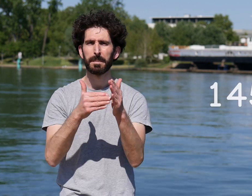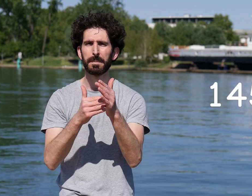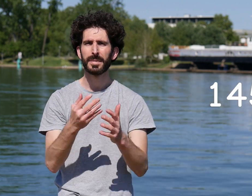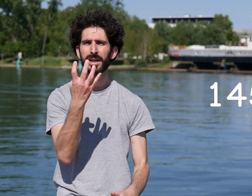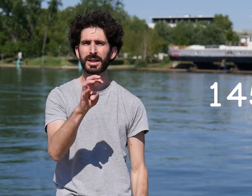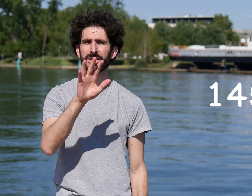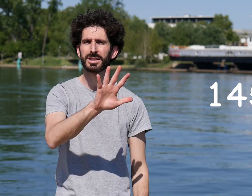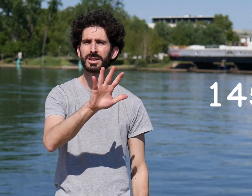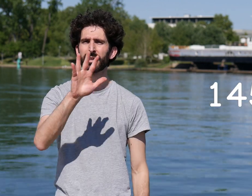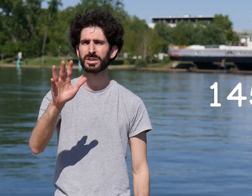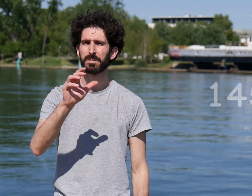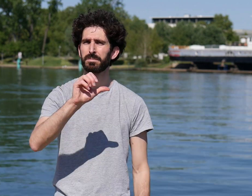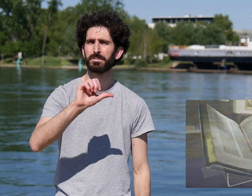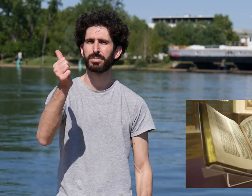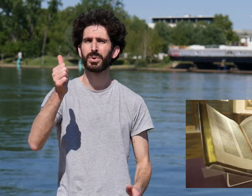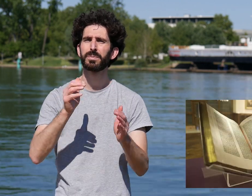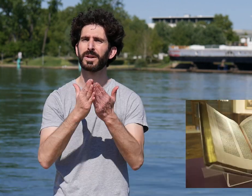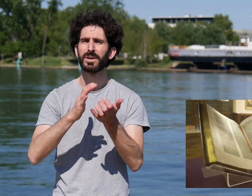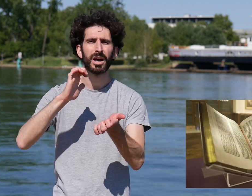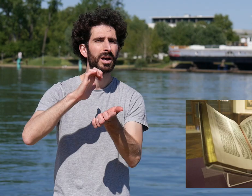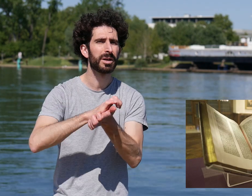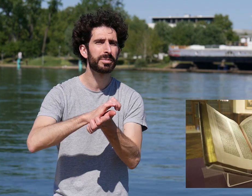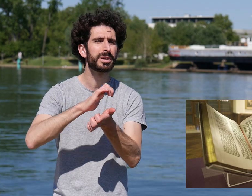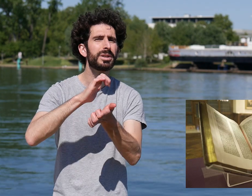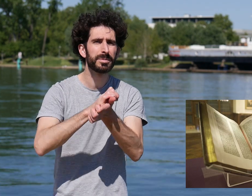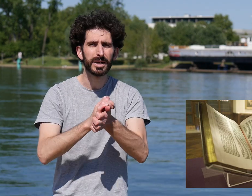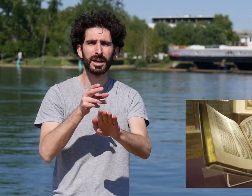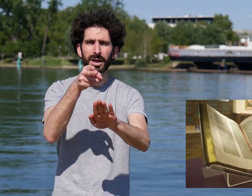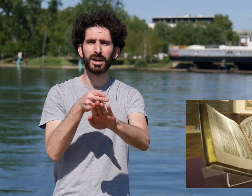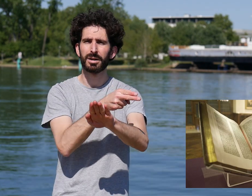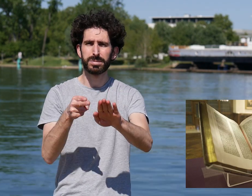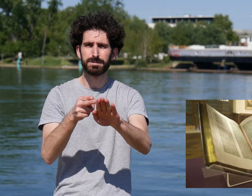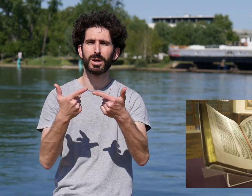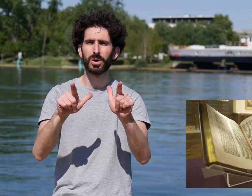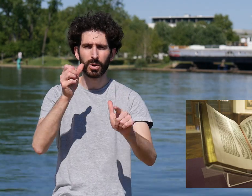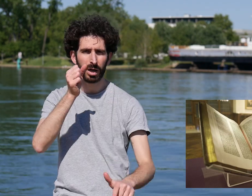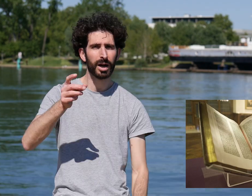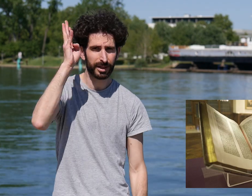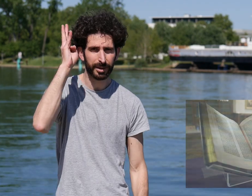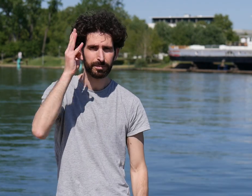En 1455, le premier livre imprimé fut la Bible en latin.